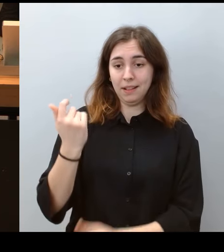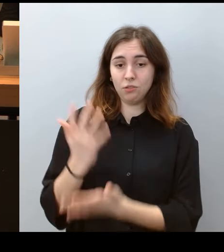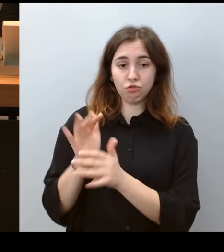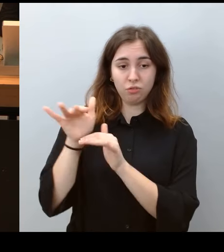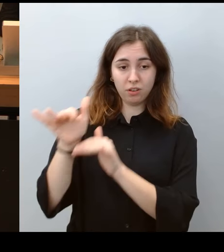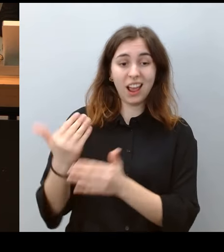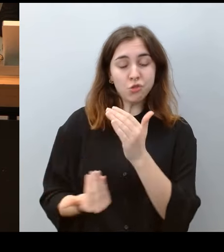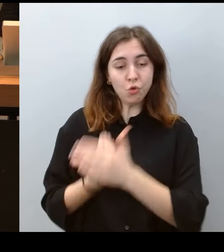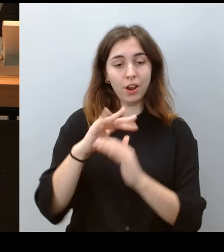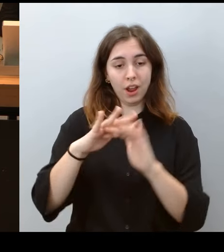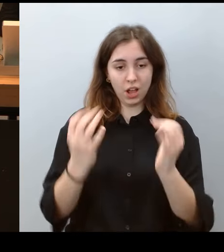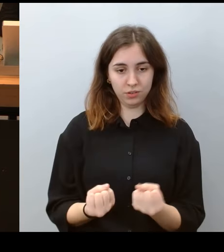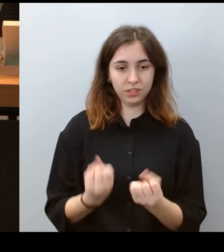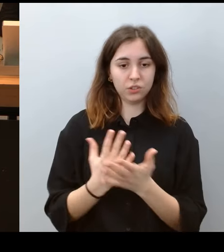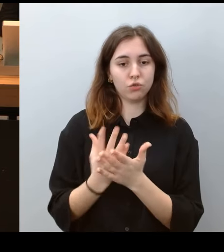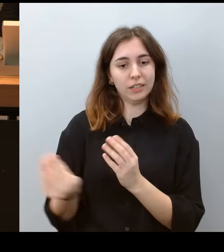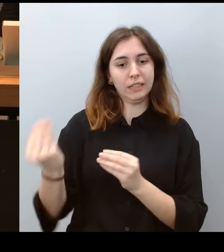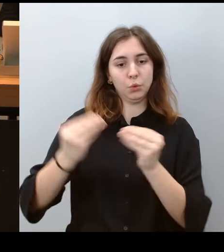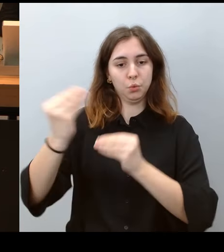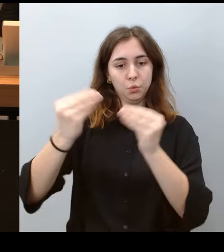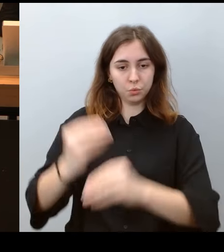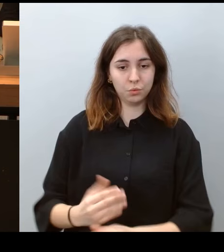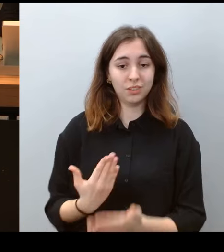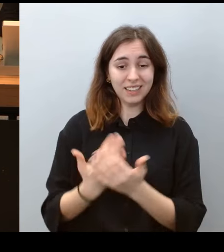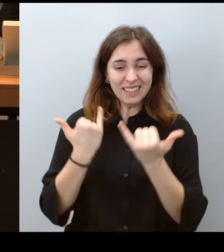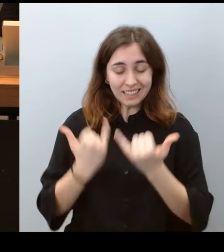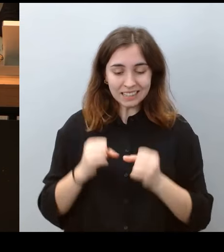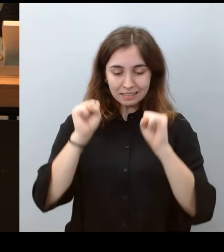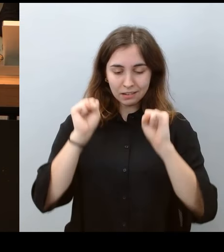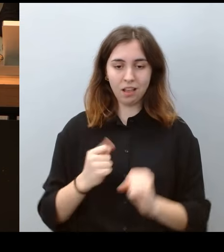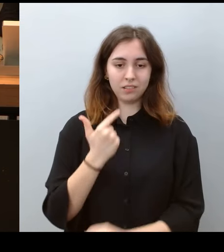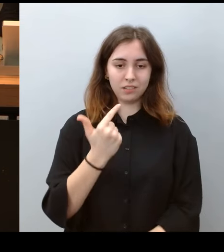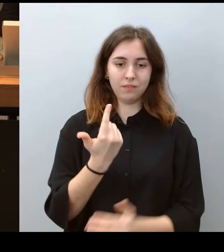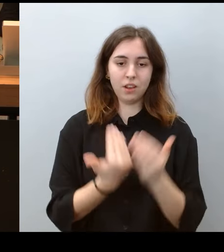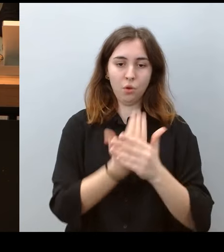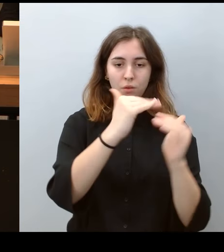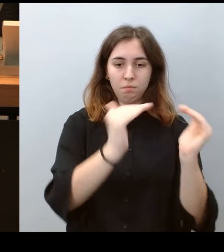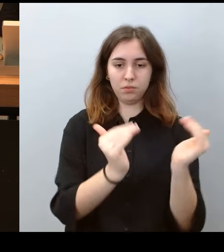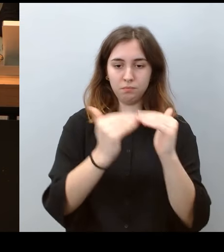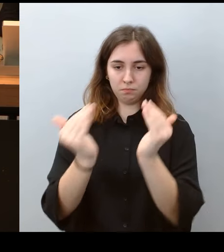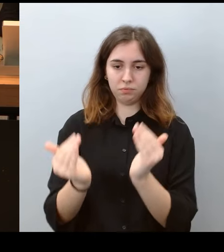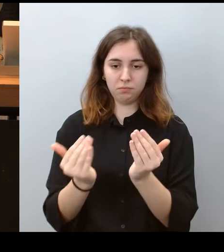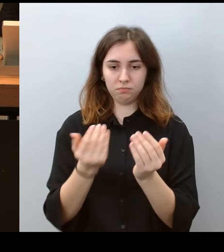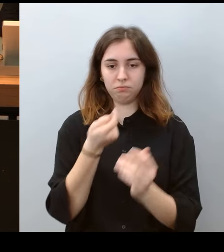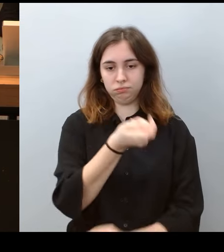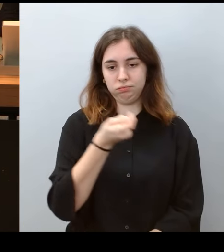um zwei Einrichtungen auch in den Jahren 2024 und 25 zu finanzieren.